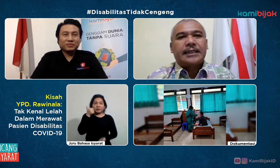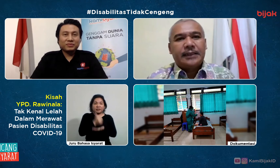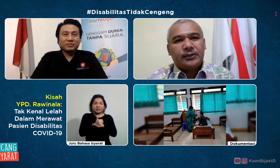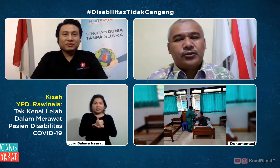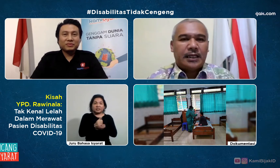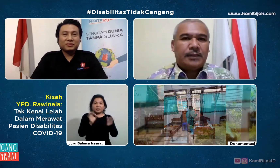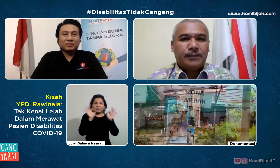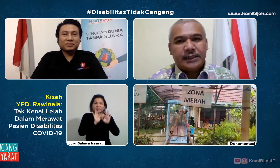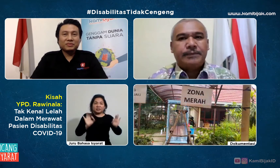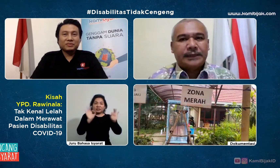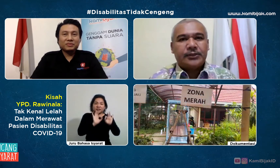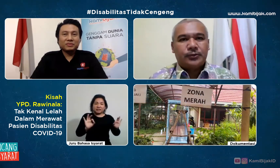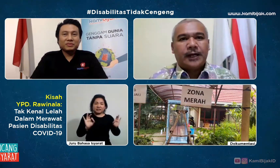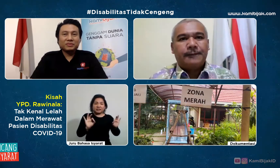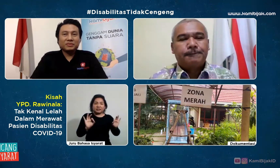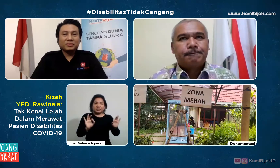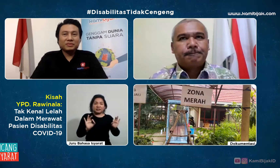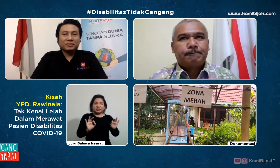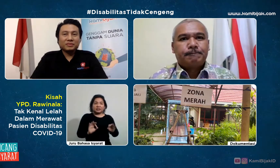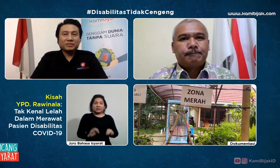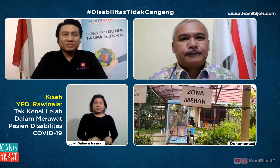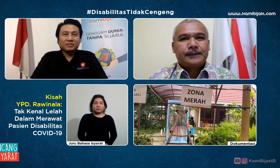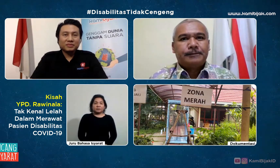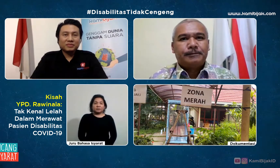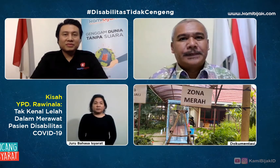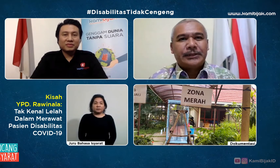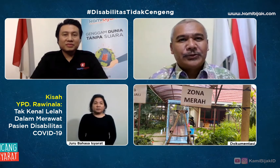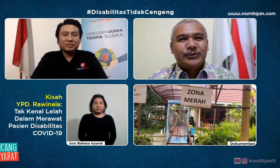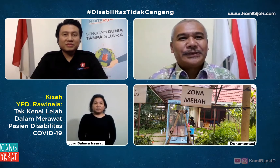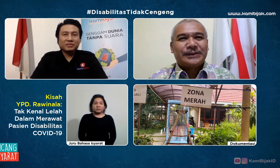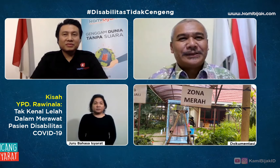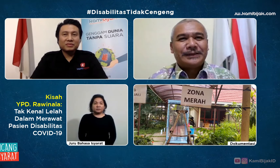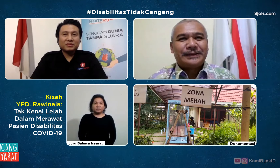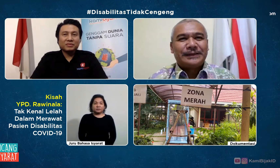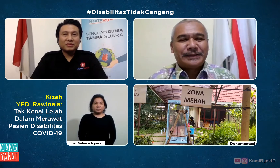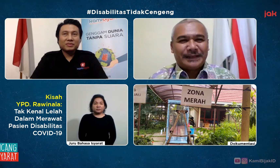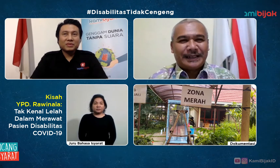untuk kesehatan itu juga menjadi penting juga begitu, terima kasih